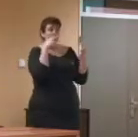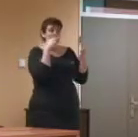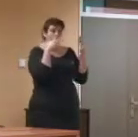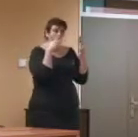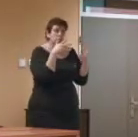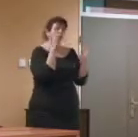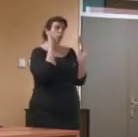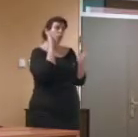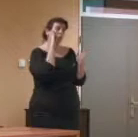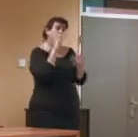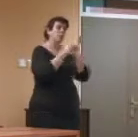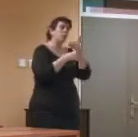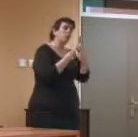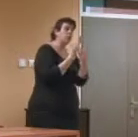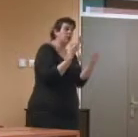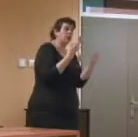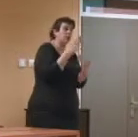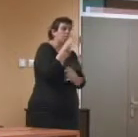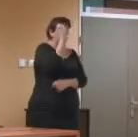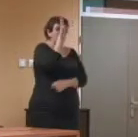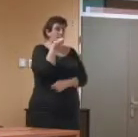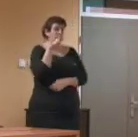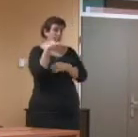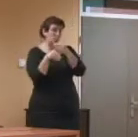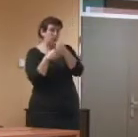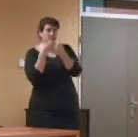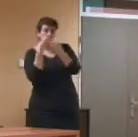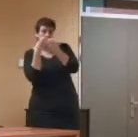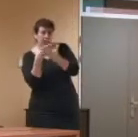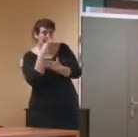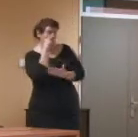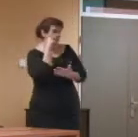porque él lo hizo bien, se supone, y Camps no. Y así les ha ido.